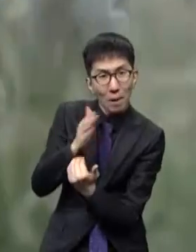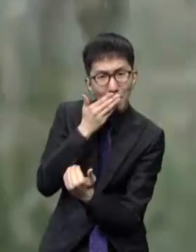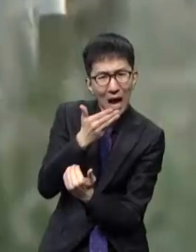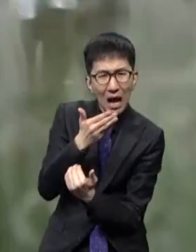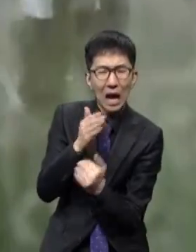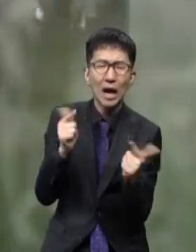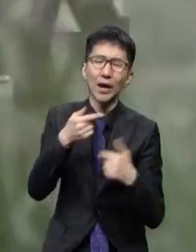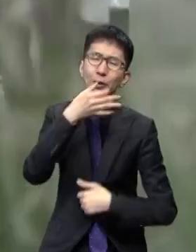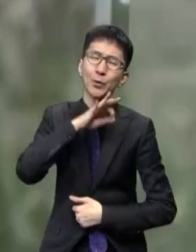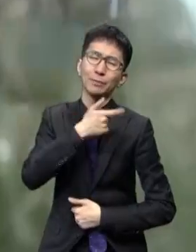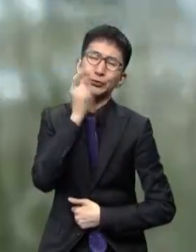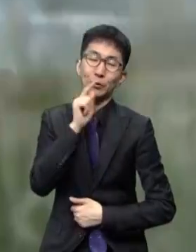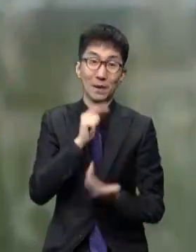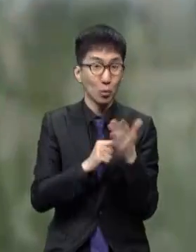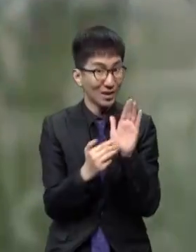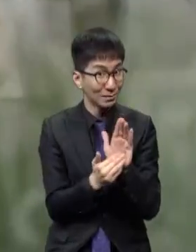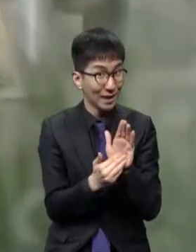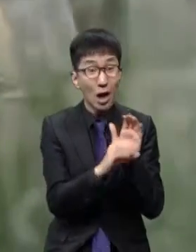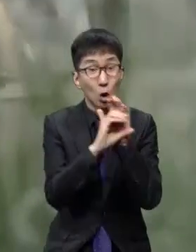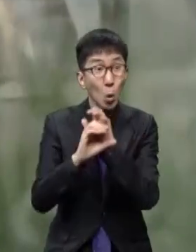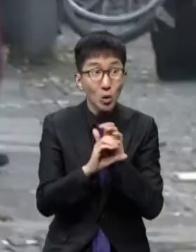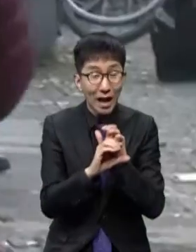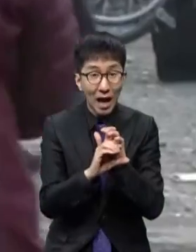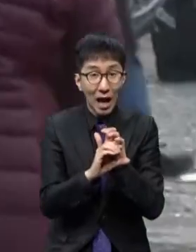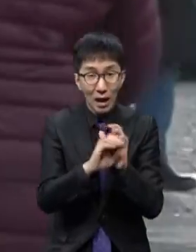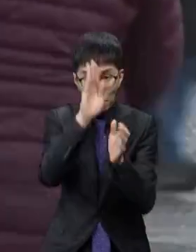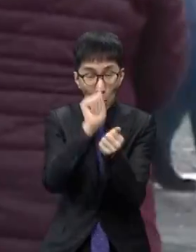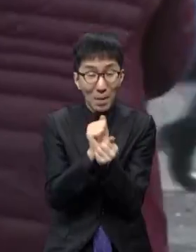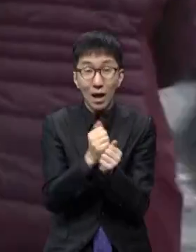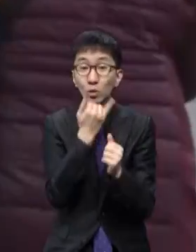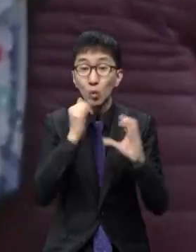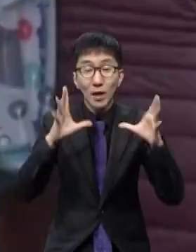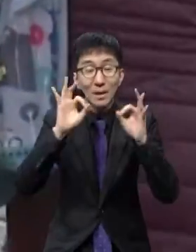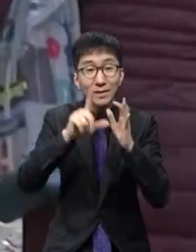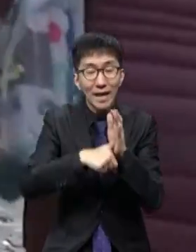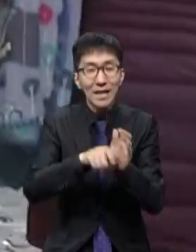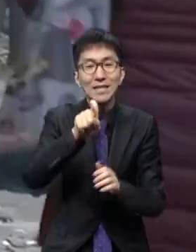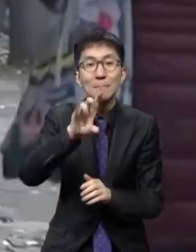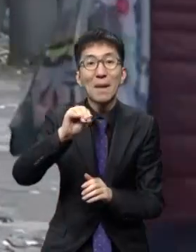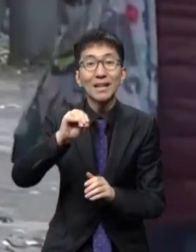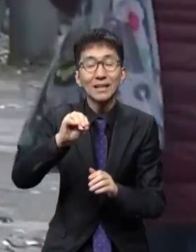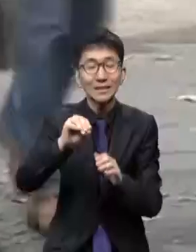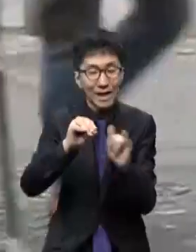(기자) 독일 코로나19 확진자 수는 최근 일주일간 인구 10만 명당 57명으로